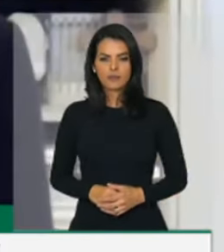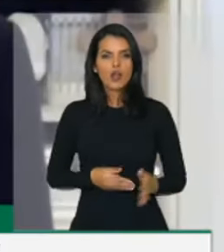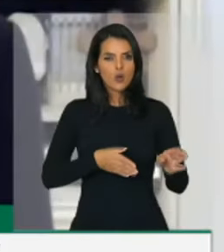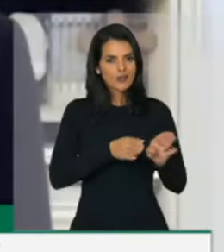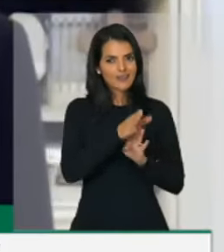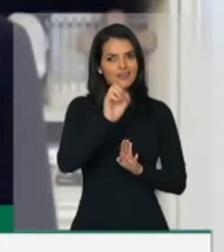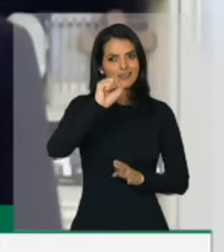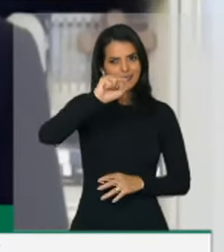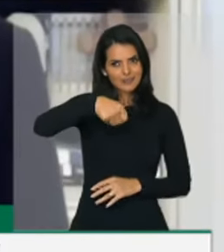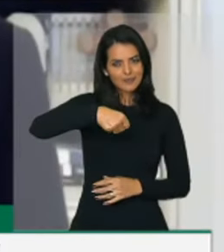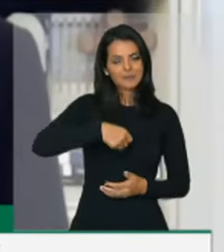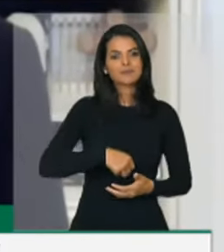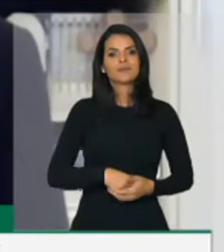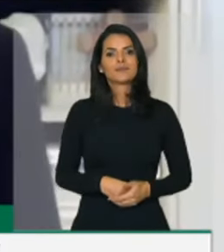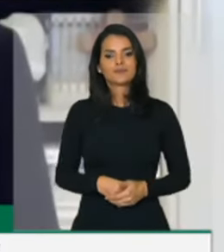SIM, PORQUE ENTENDE QUE ESSE DESTAQUE, ELE APRIMORA O